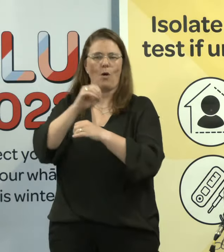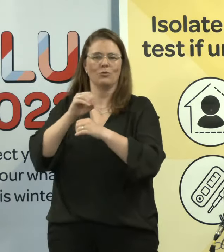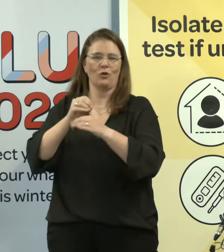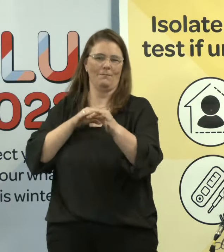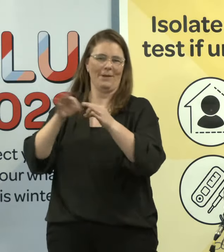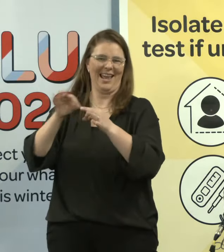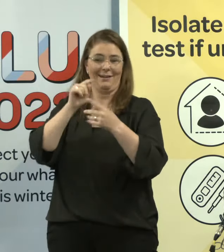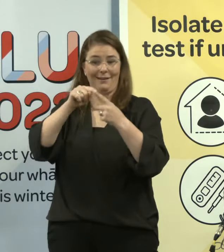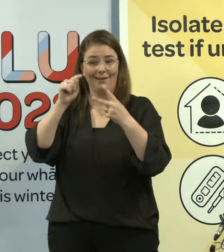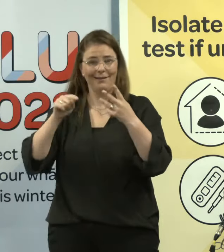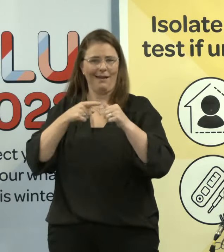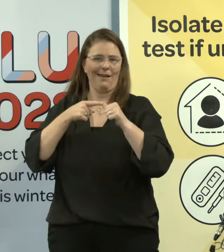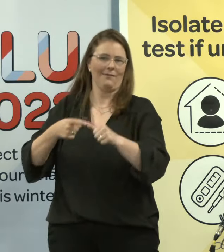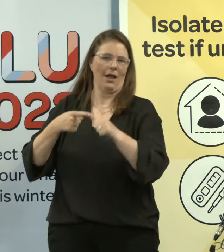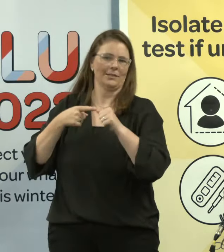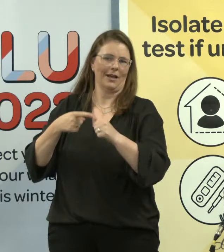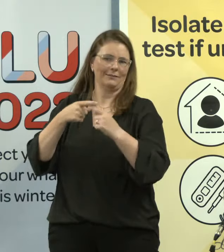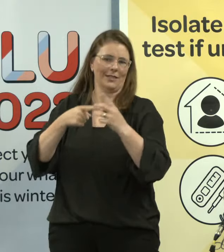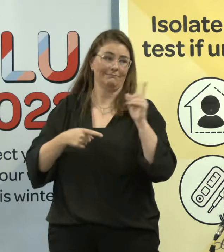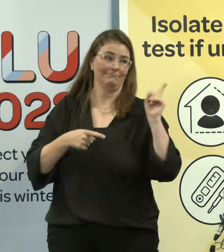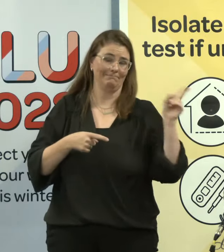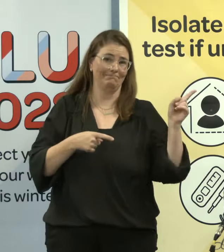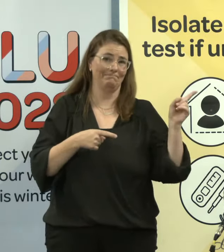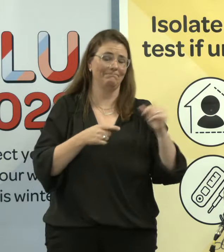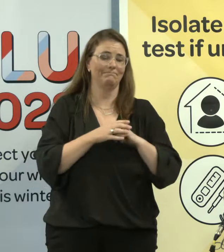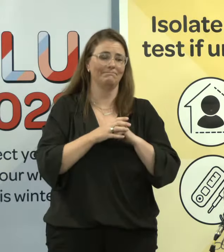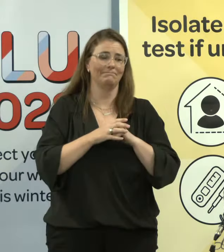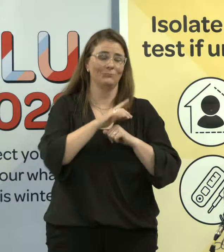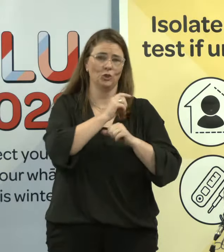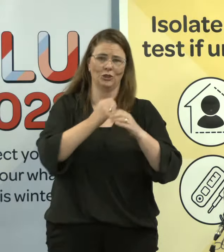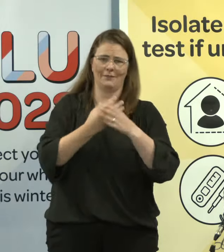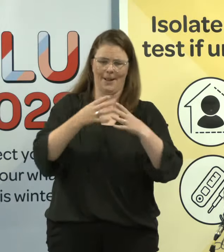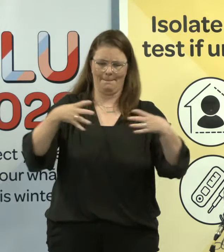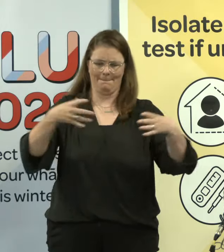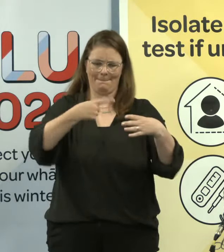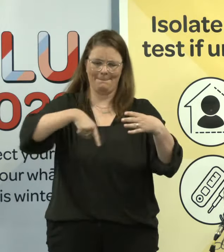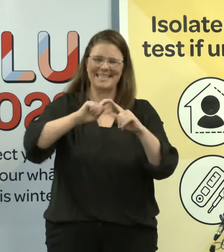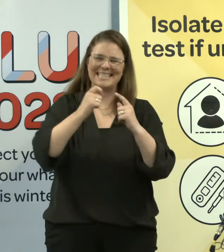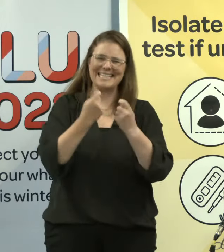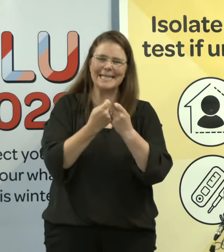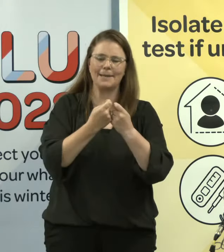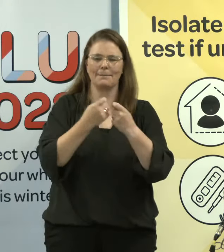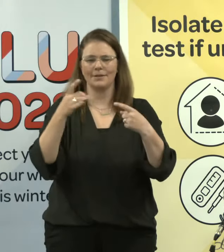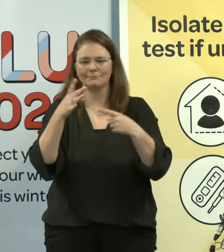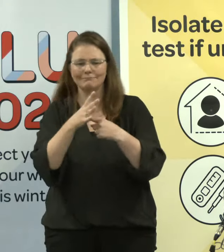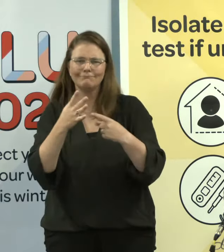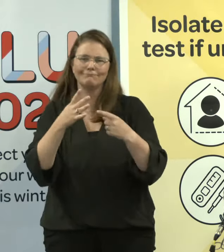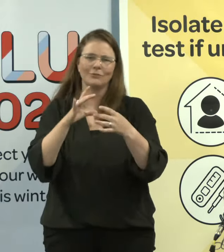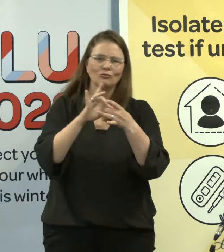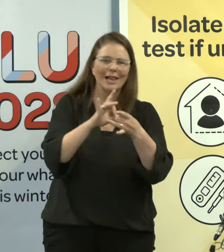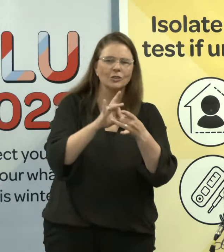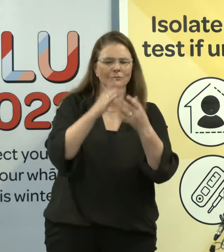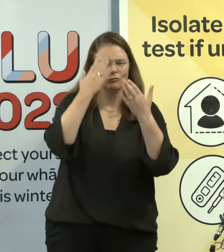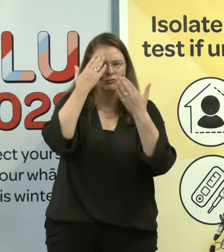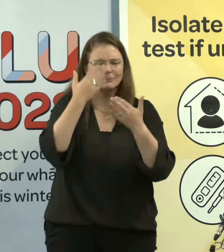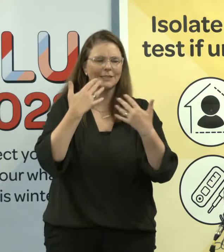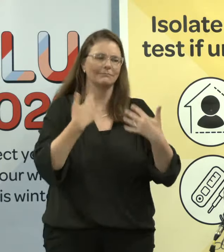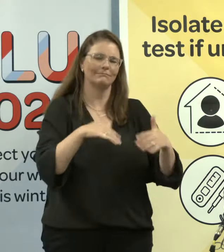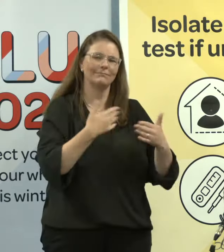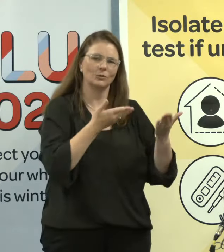mua inaianei, engari ko te mataara anga taumata, me te tata tonu te anga whakamarumaru COVID me inaianei ko te mahere